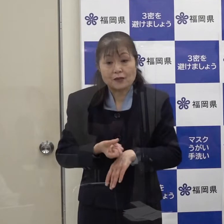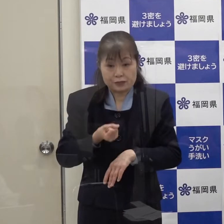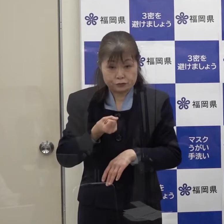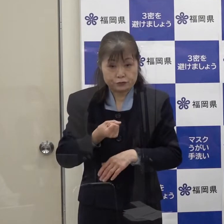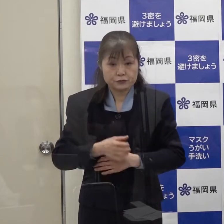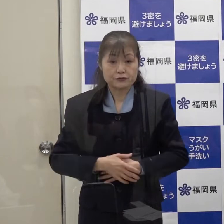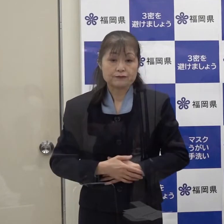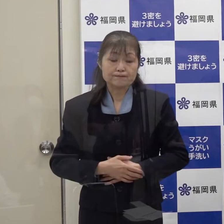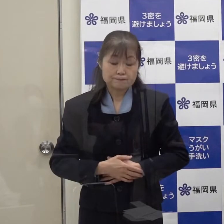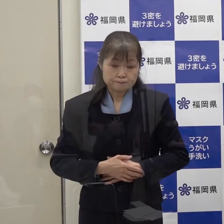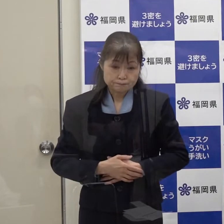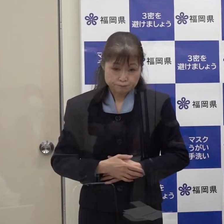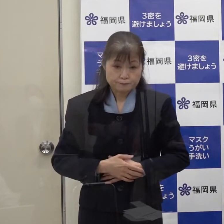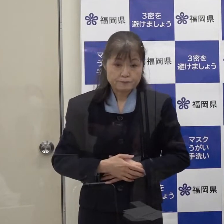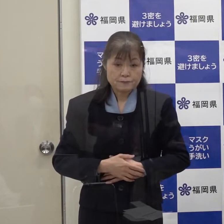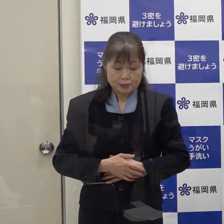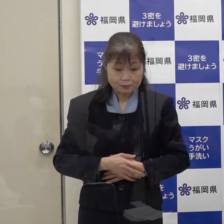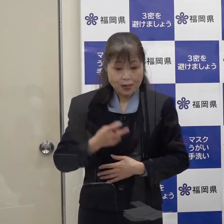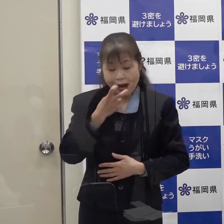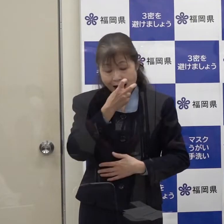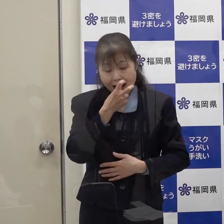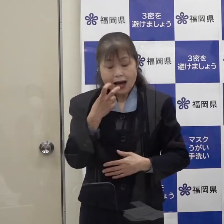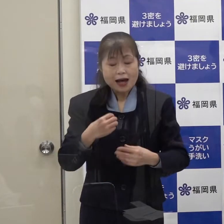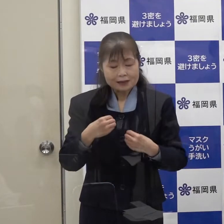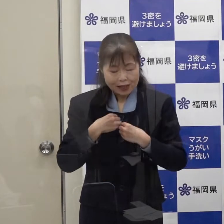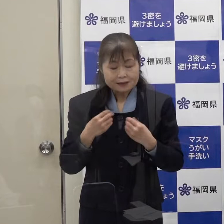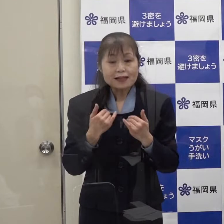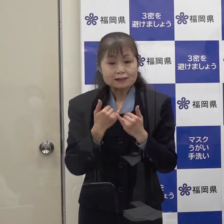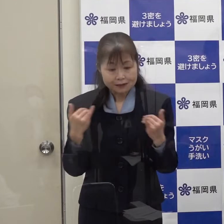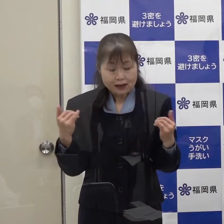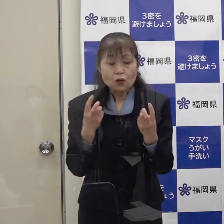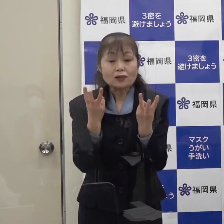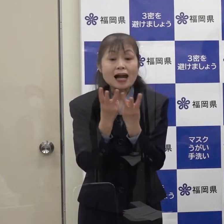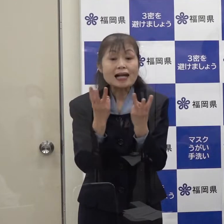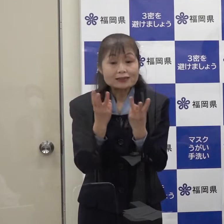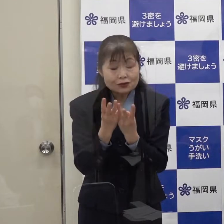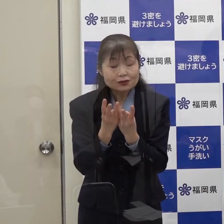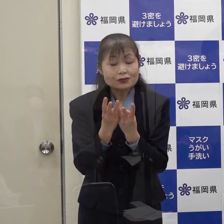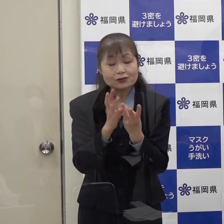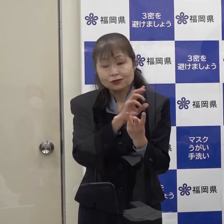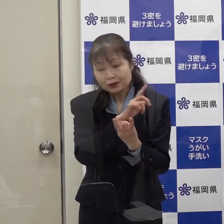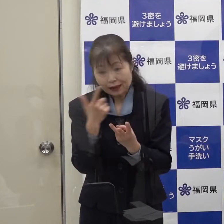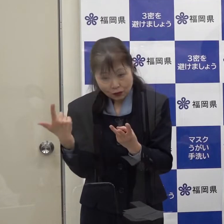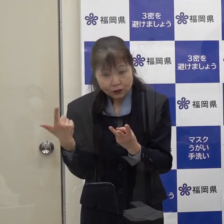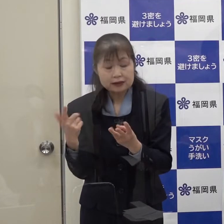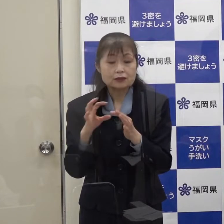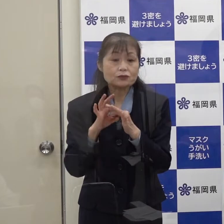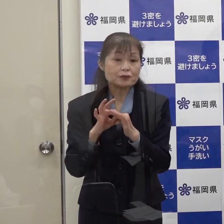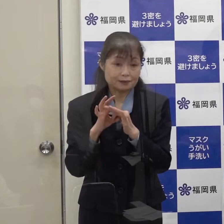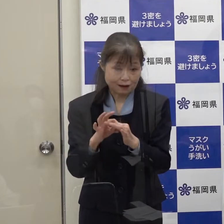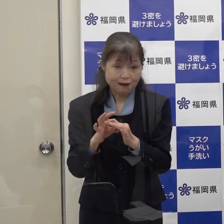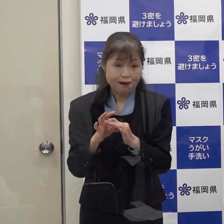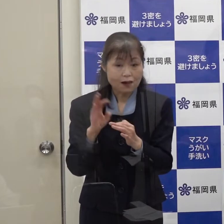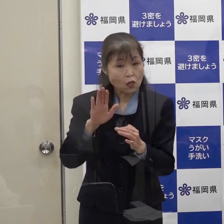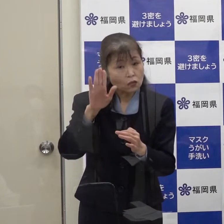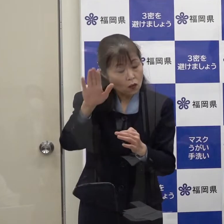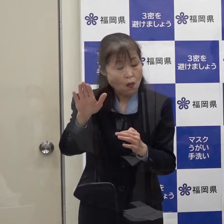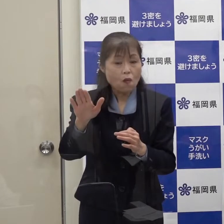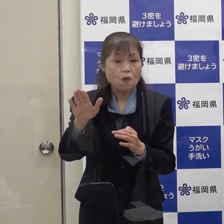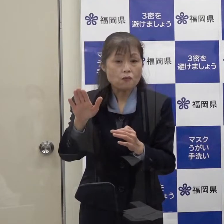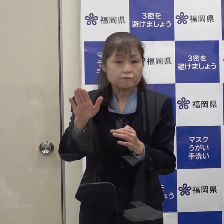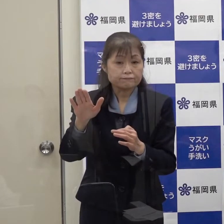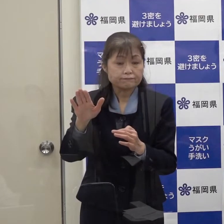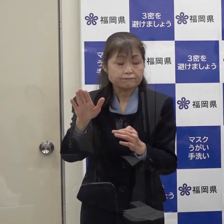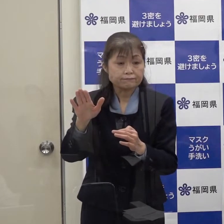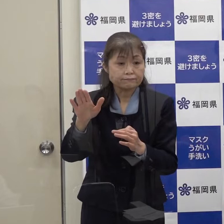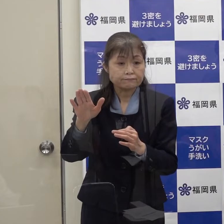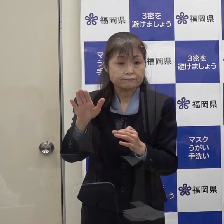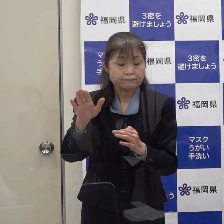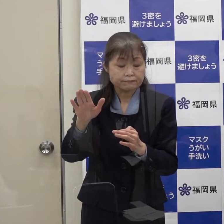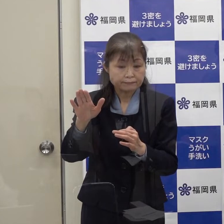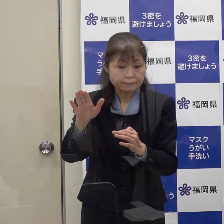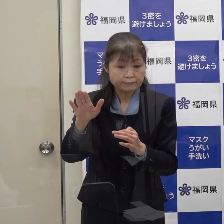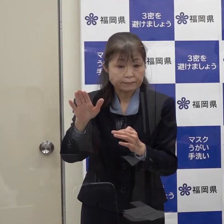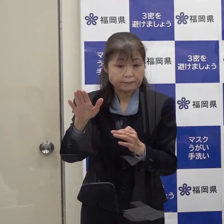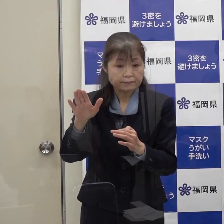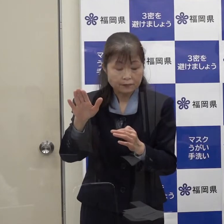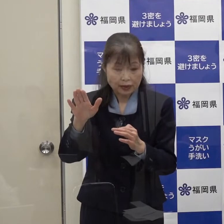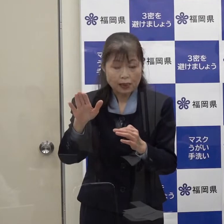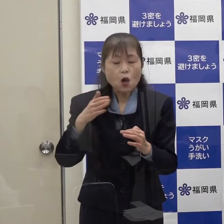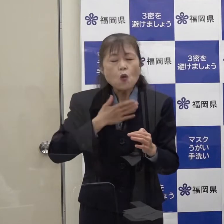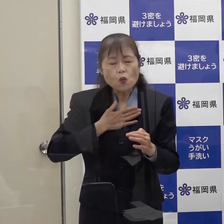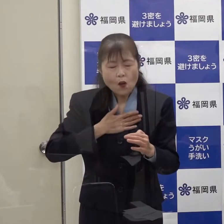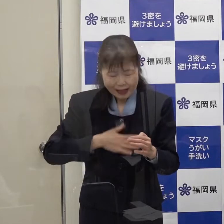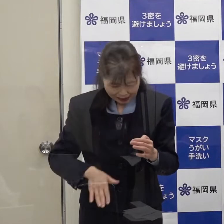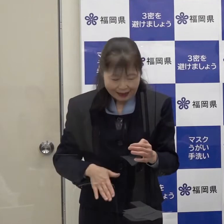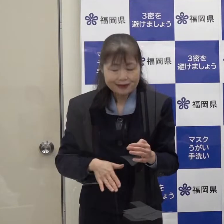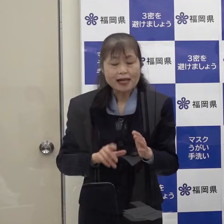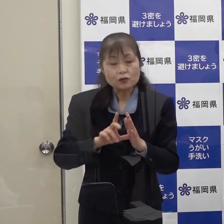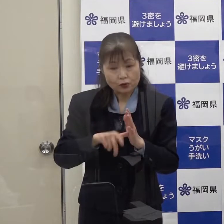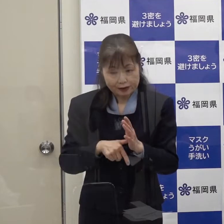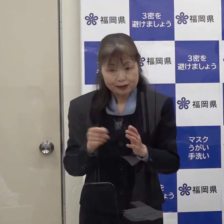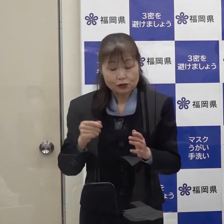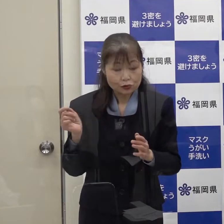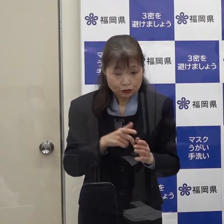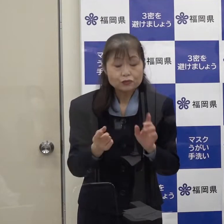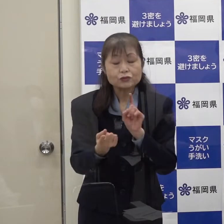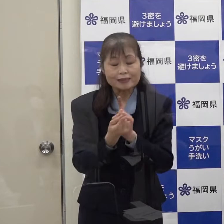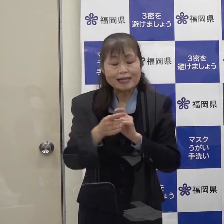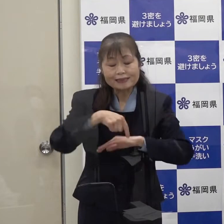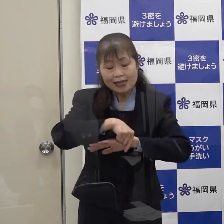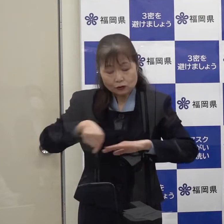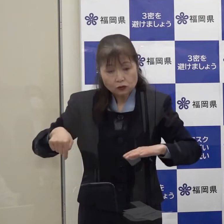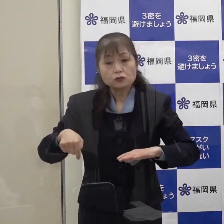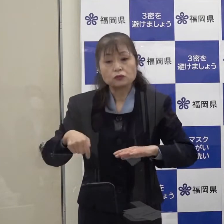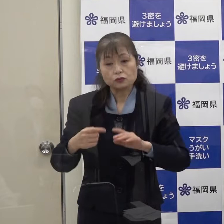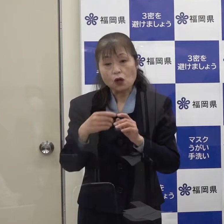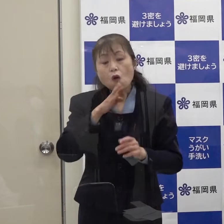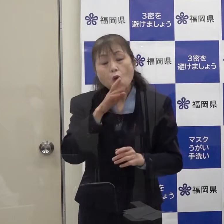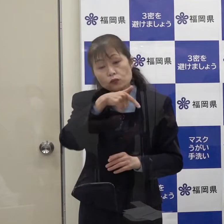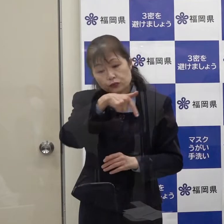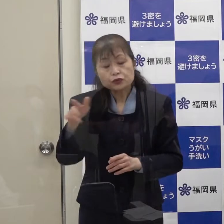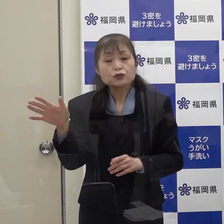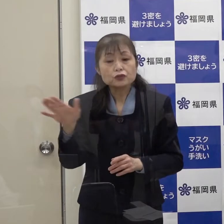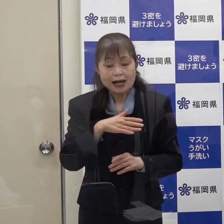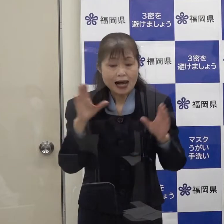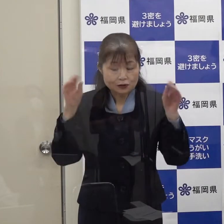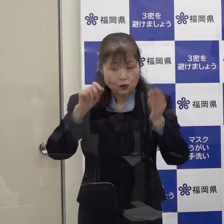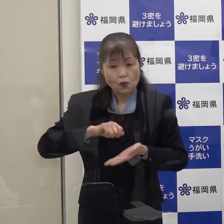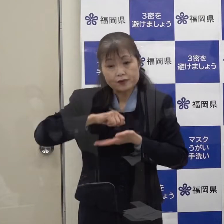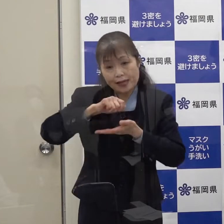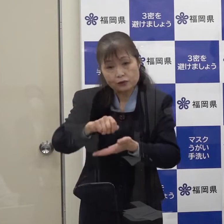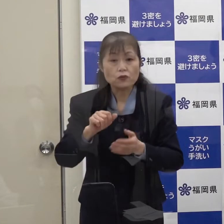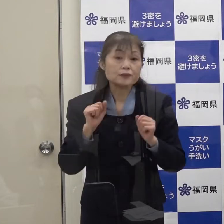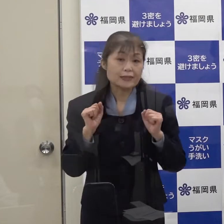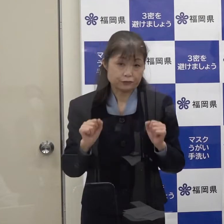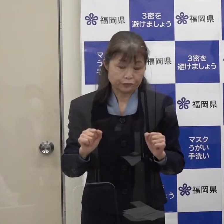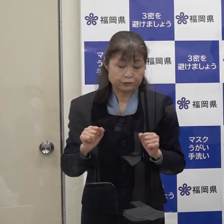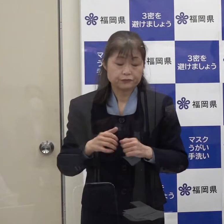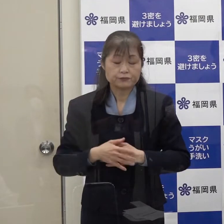また 陽性者 濃厚接触者の人数等は 今後 判明次第 対策本部から順次情報提供をさせていただきます